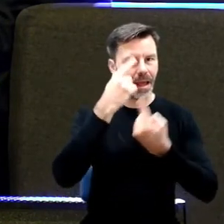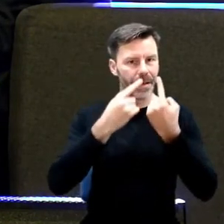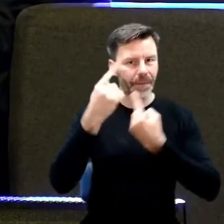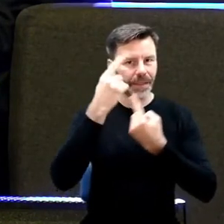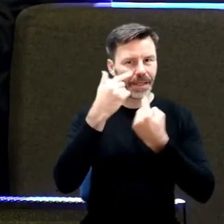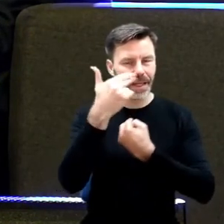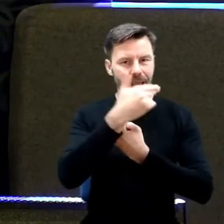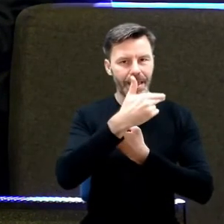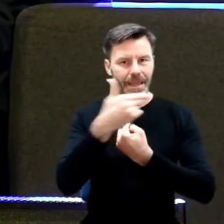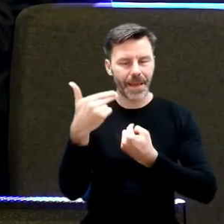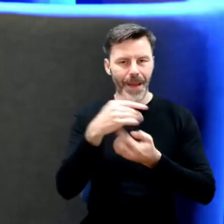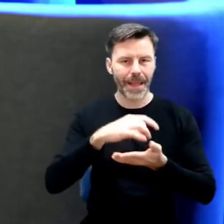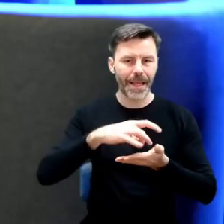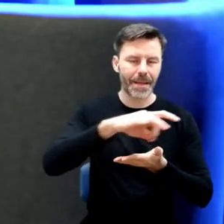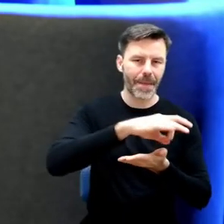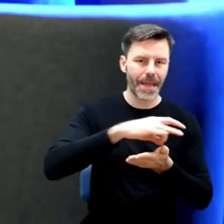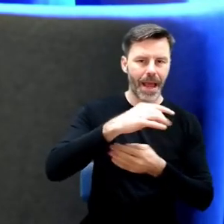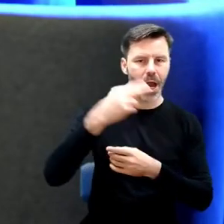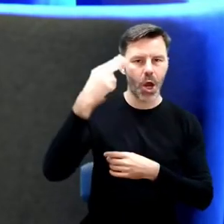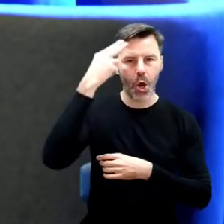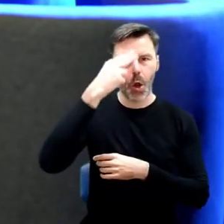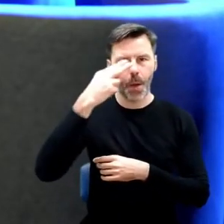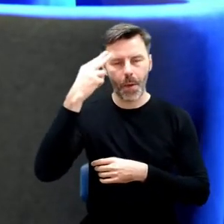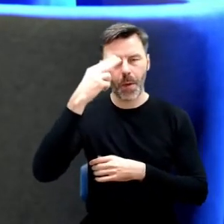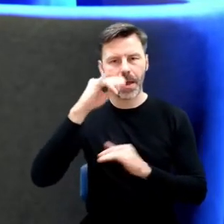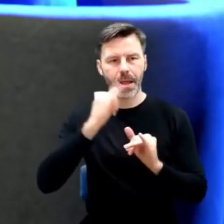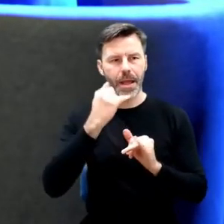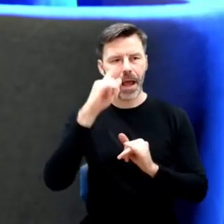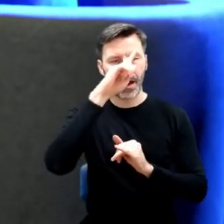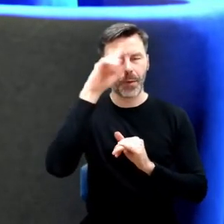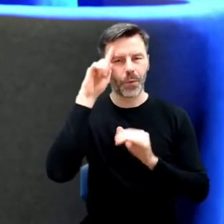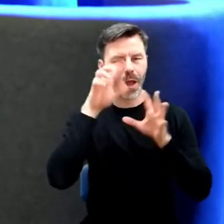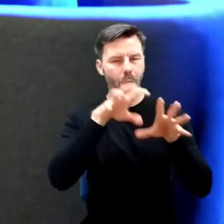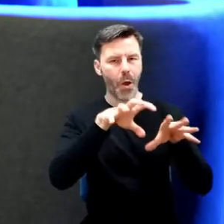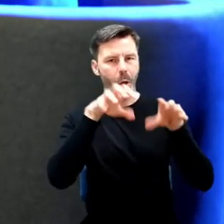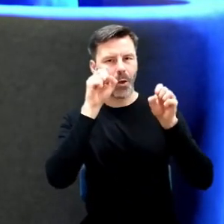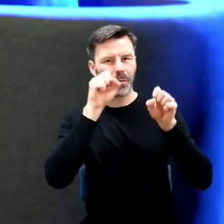komunalnym przez społeczeństwo. Są takie stereotypy, że to mieszkania,